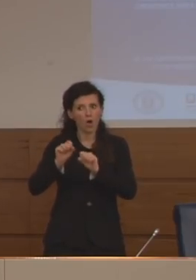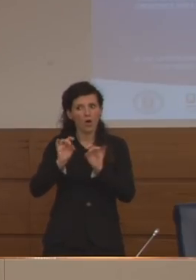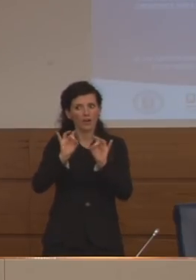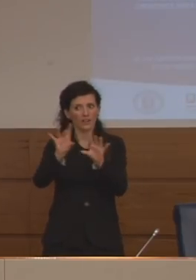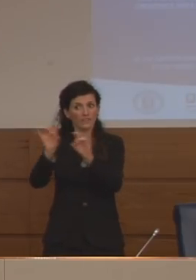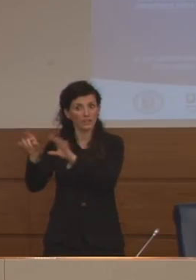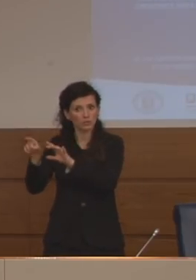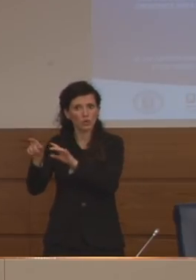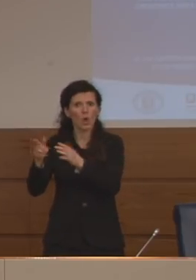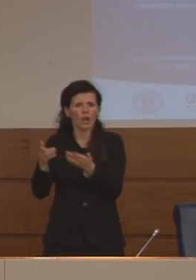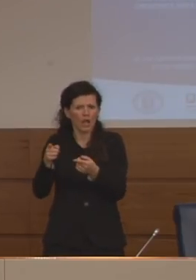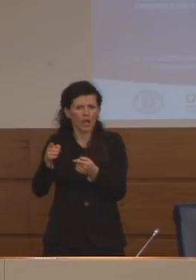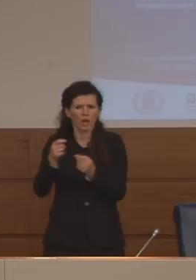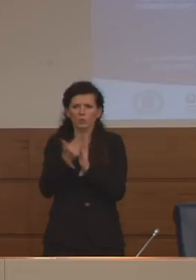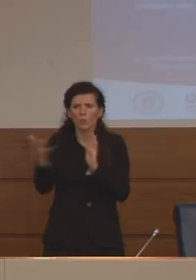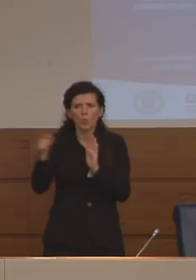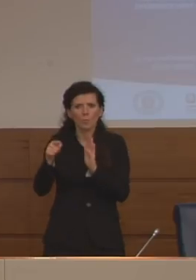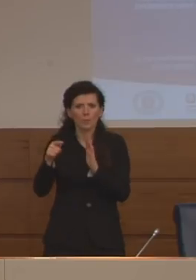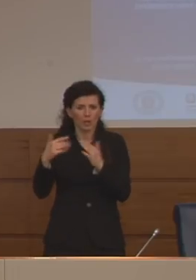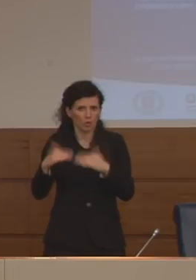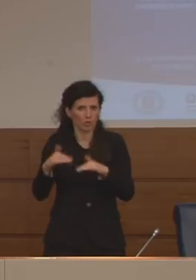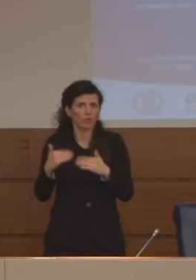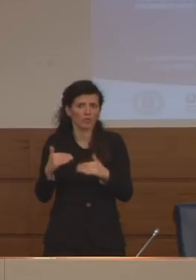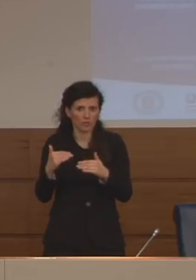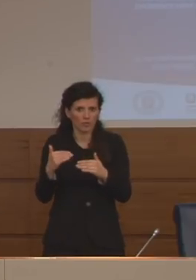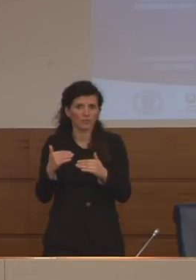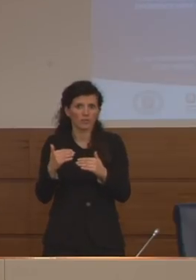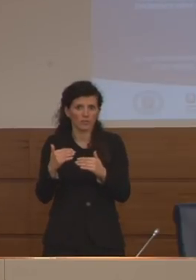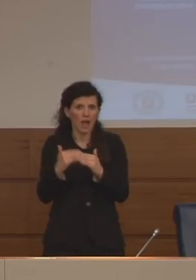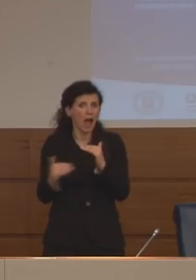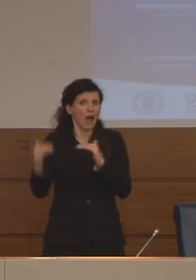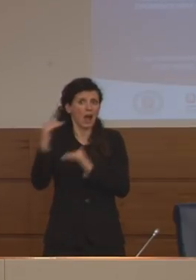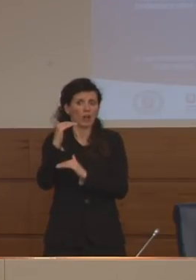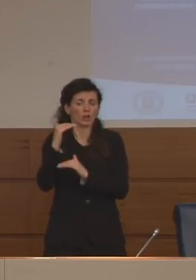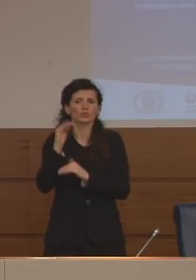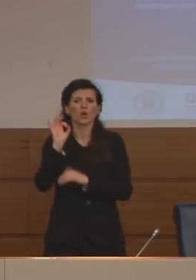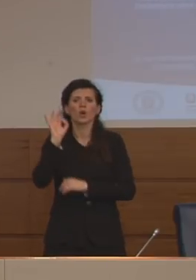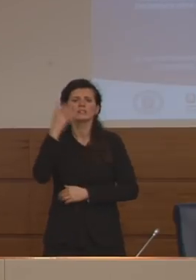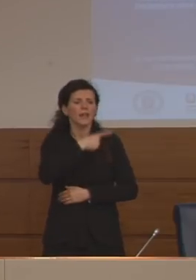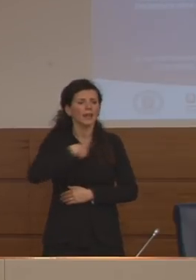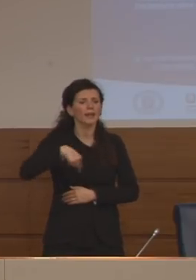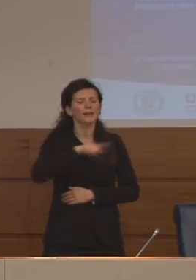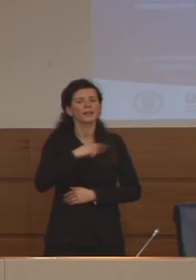Ed è un numero che se allentiamo l'attenzione o se non siamo particolarmente attenti a